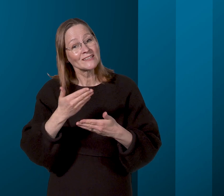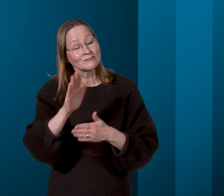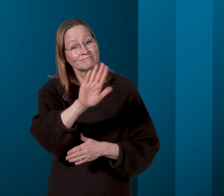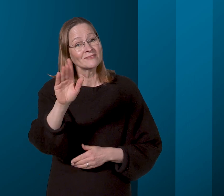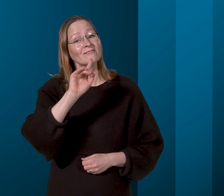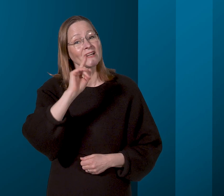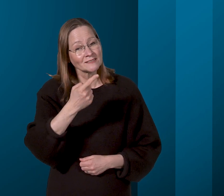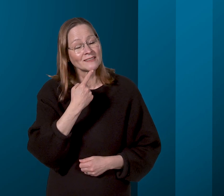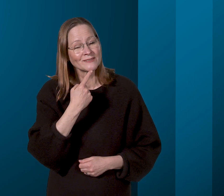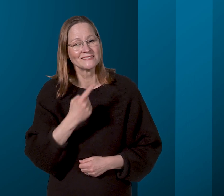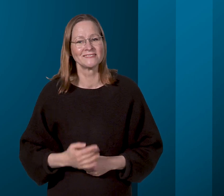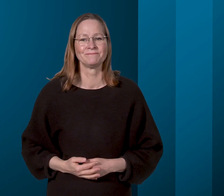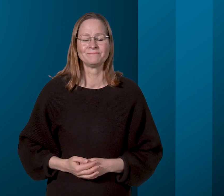Kiitos vastauksistanne!